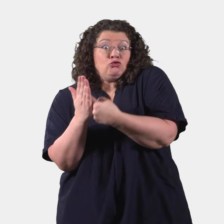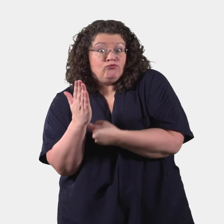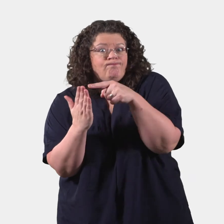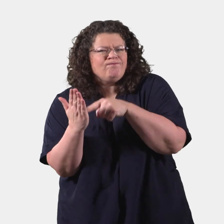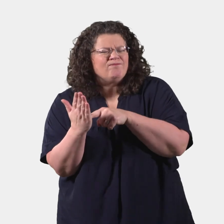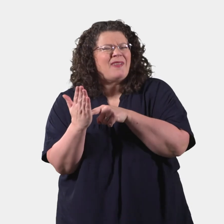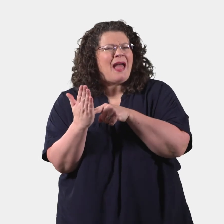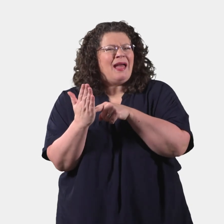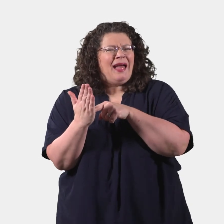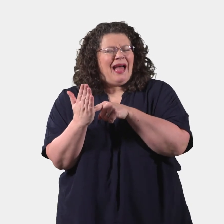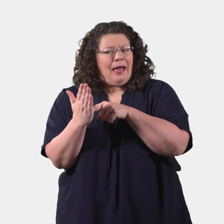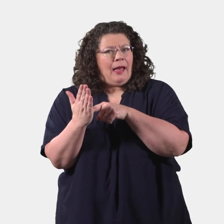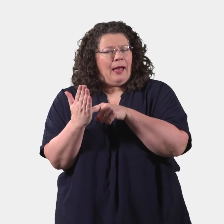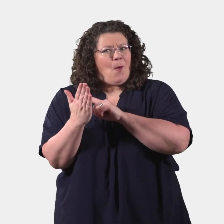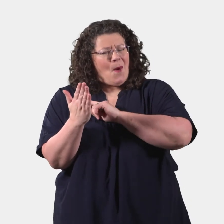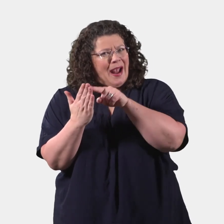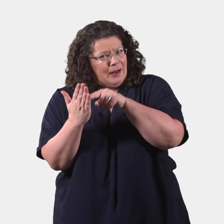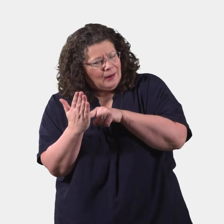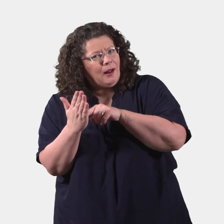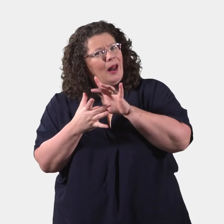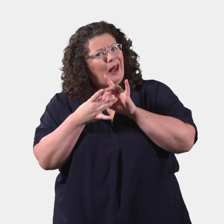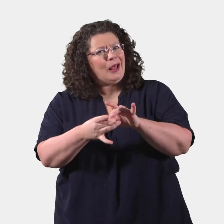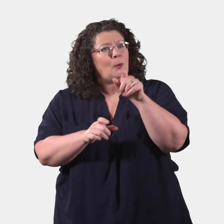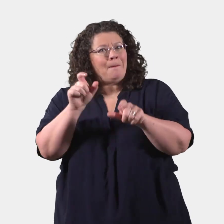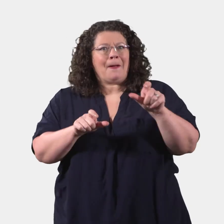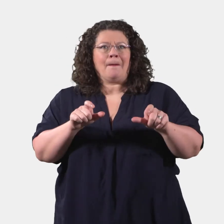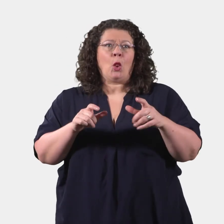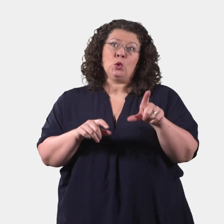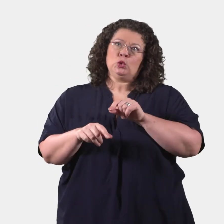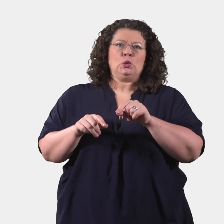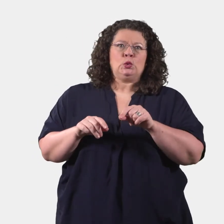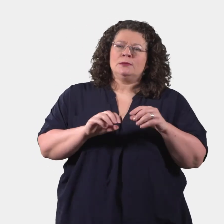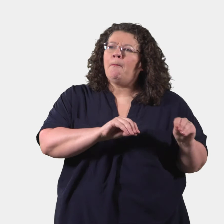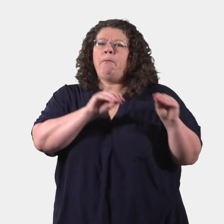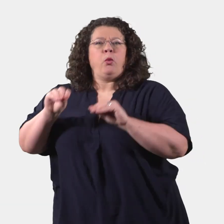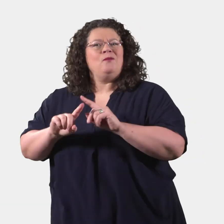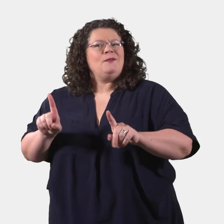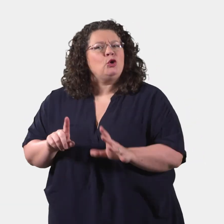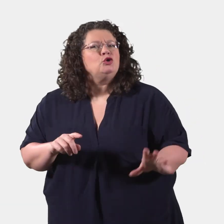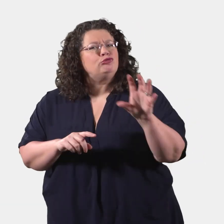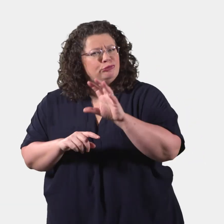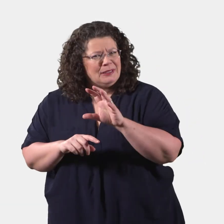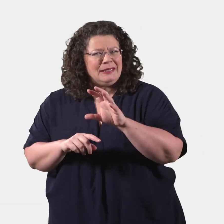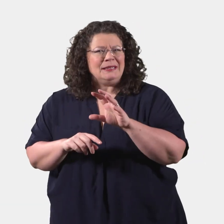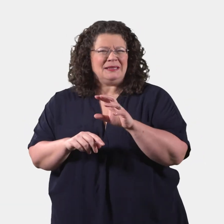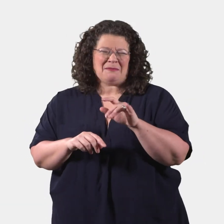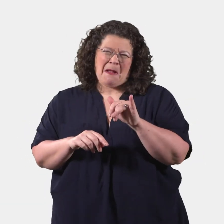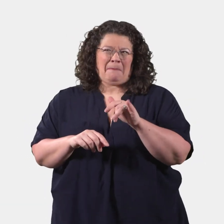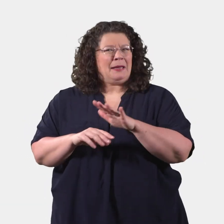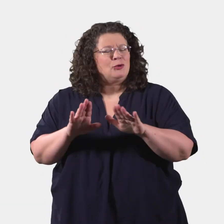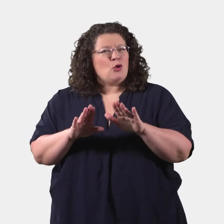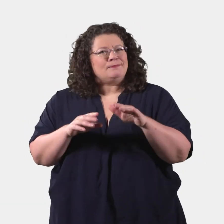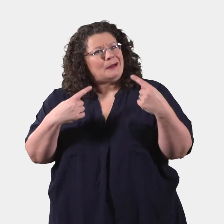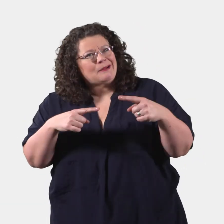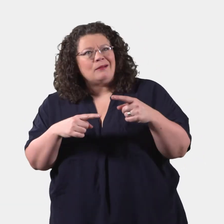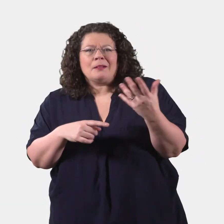Er enghraifft, does gennych chi ddim hawl i gael rhai budd-daliadau.